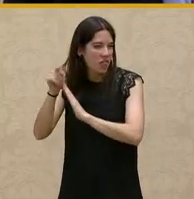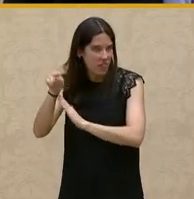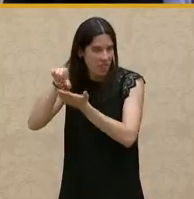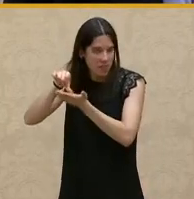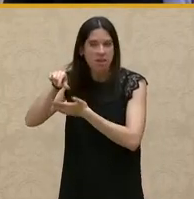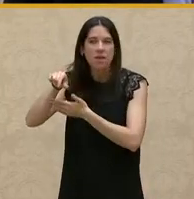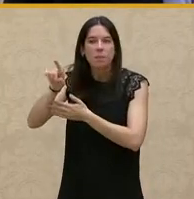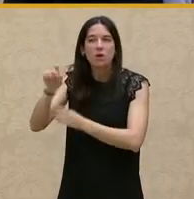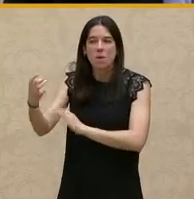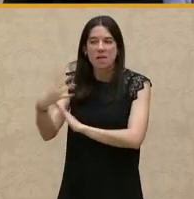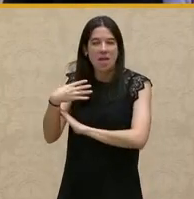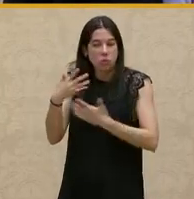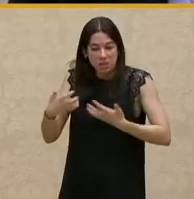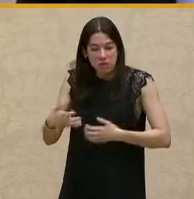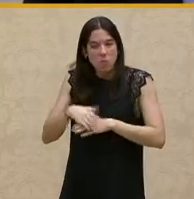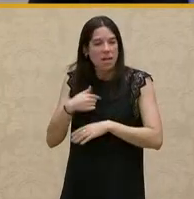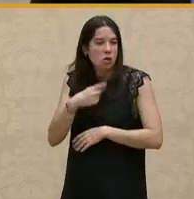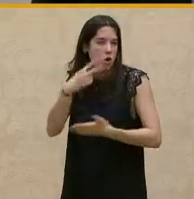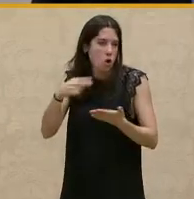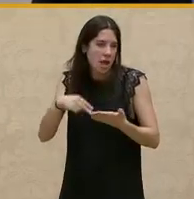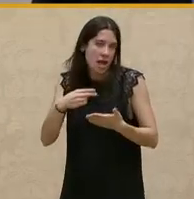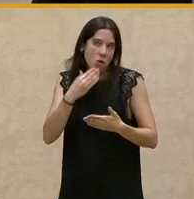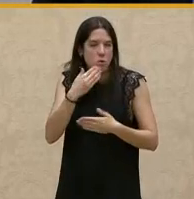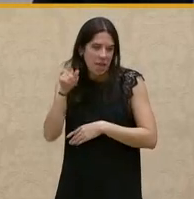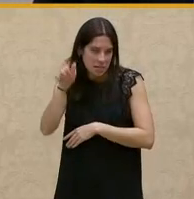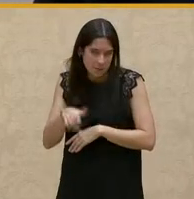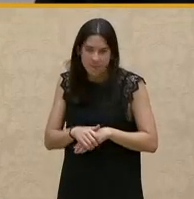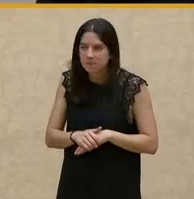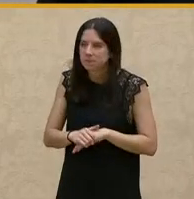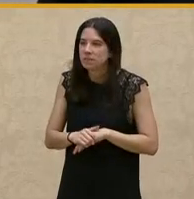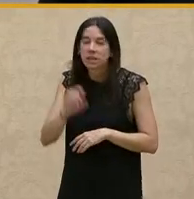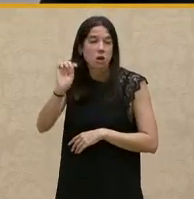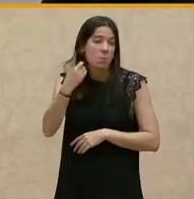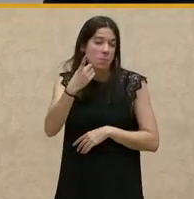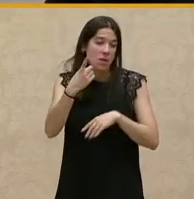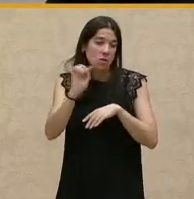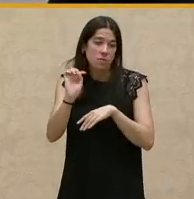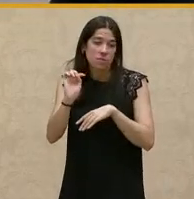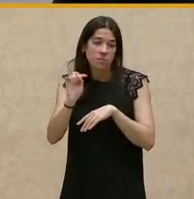palabras para que en su nombre las digamos aquí. En primer lugar disculparme por no poder estar con